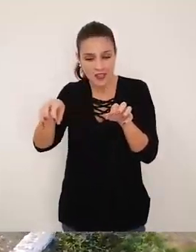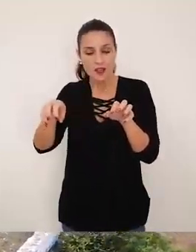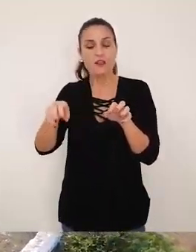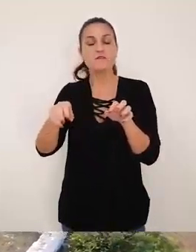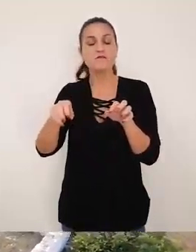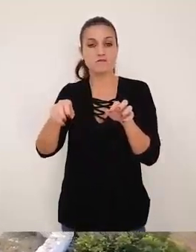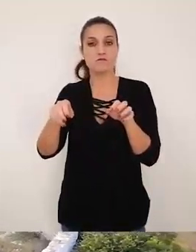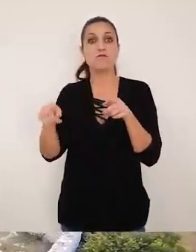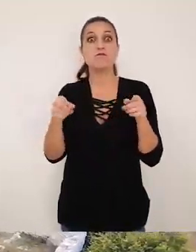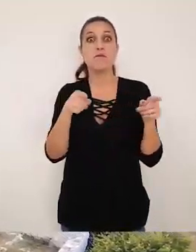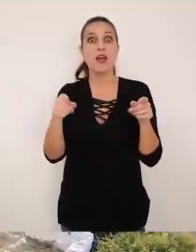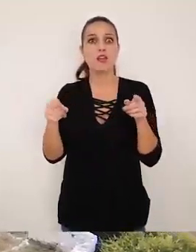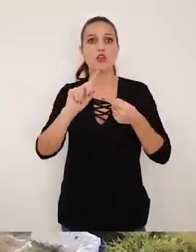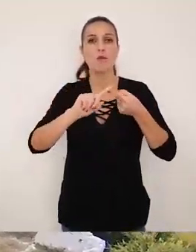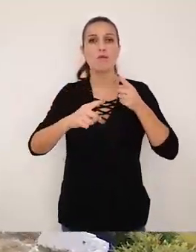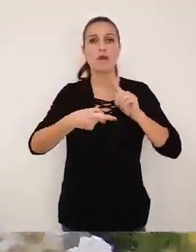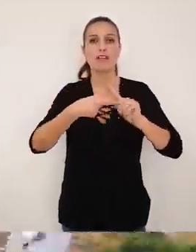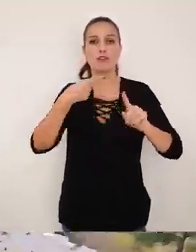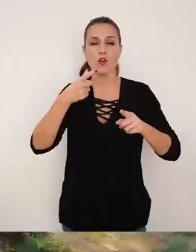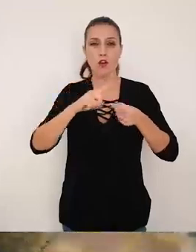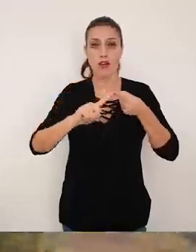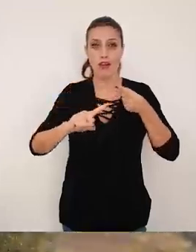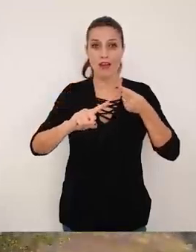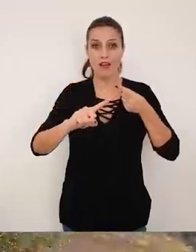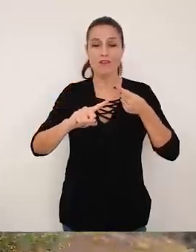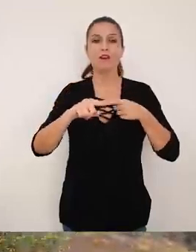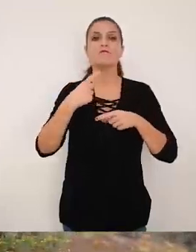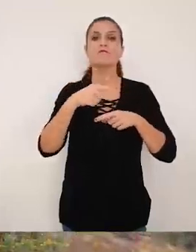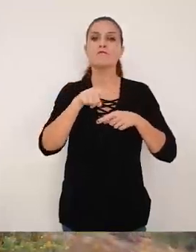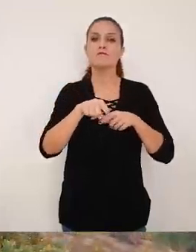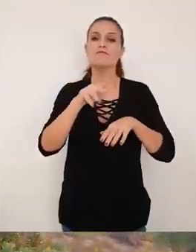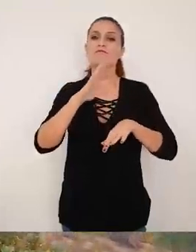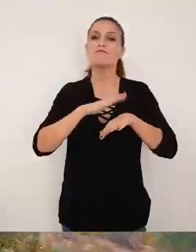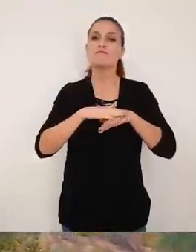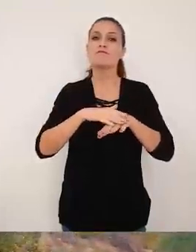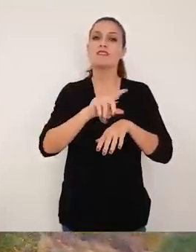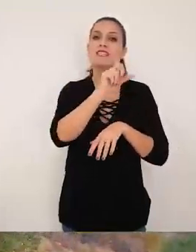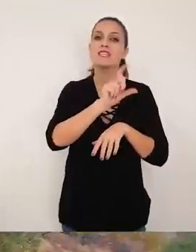riconducibili ad una fondazione monastica italo-greca databile secondo alcuni storici